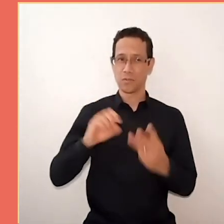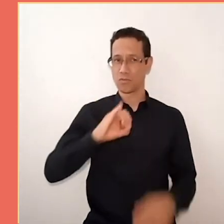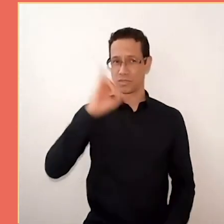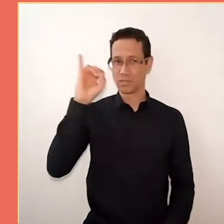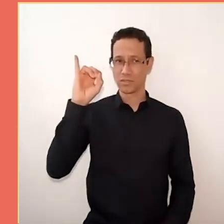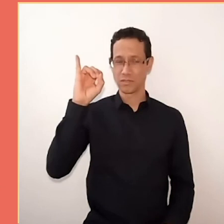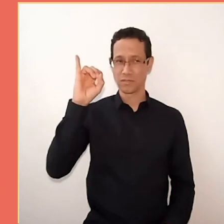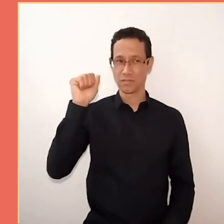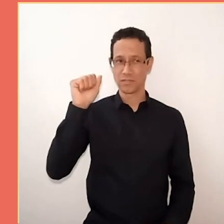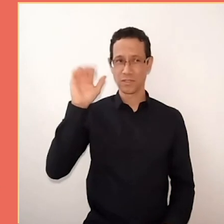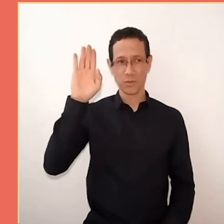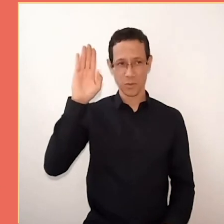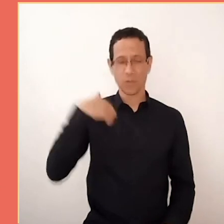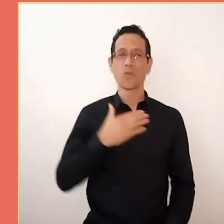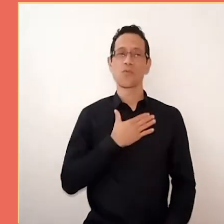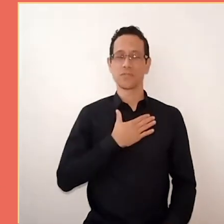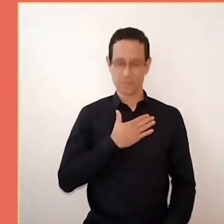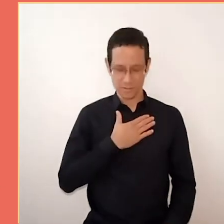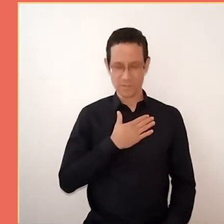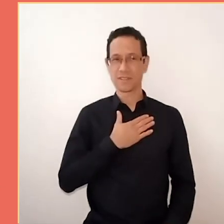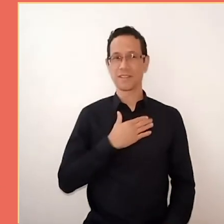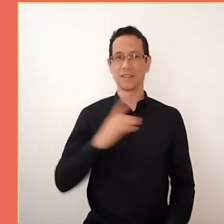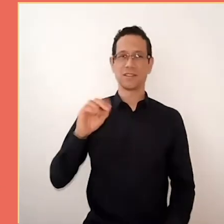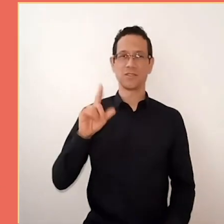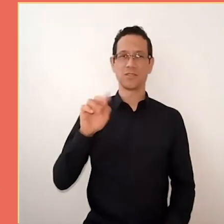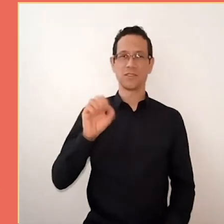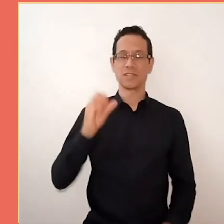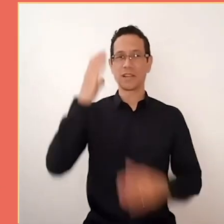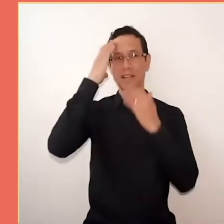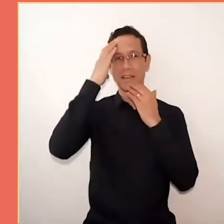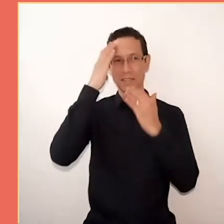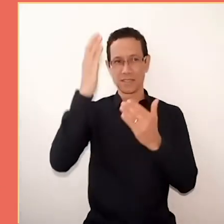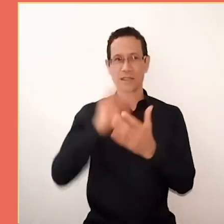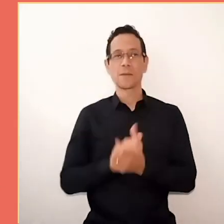Eu gostaria, Dolores, agradecer imensamente em nome do Sesc,